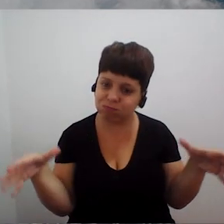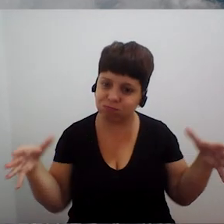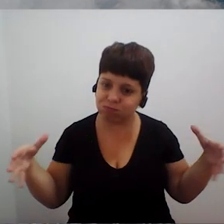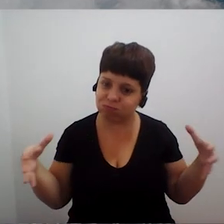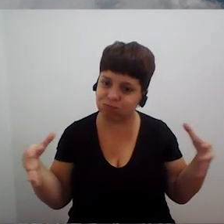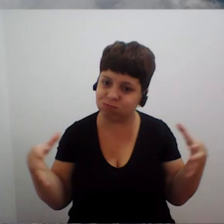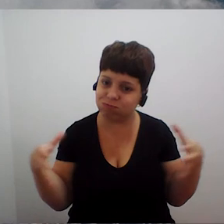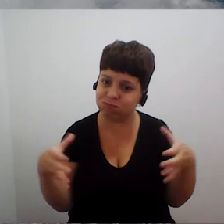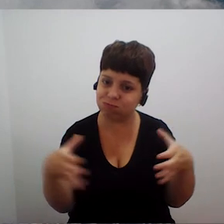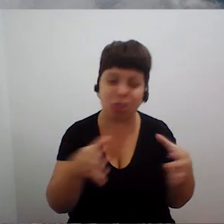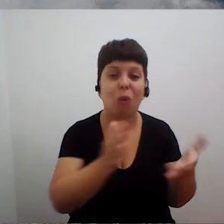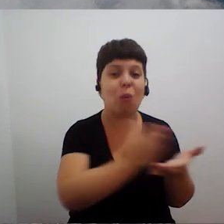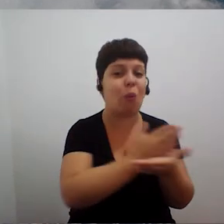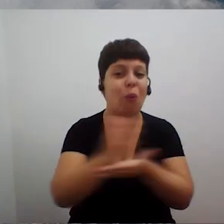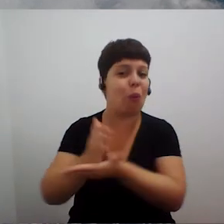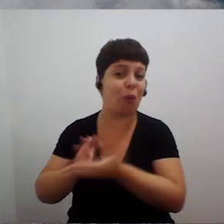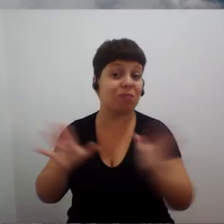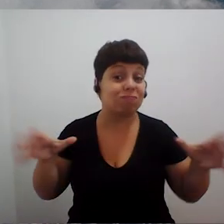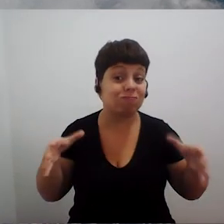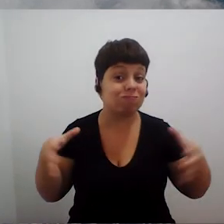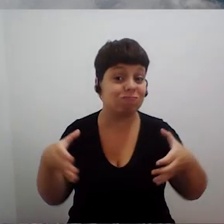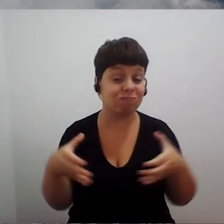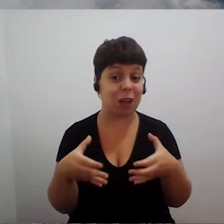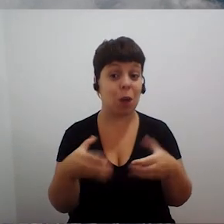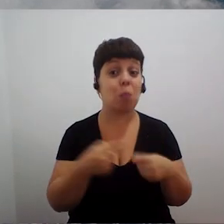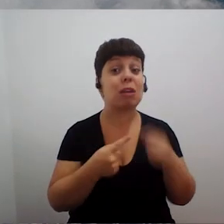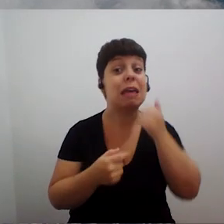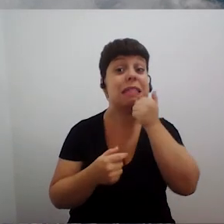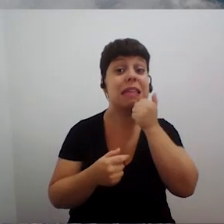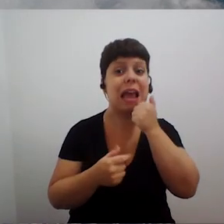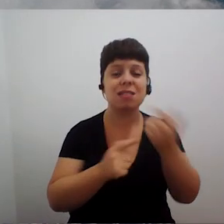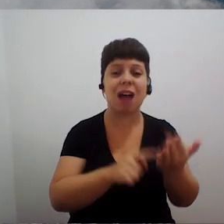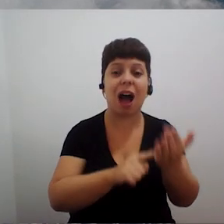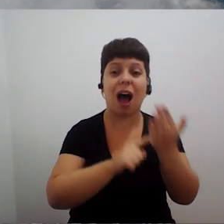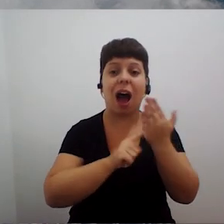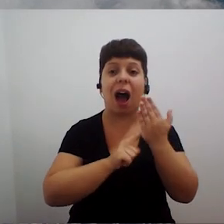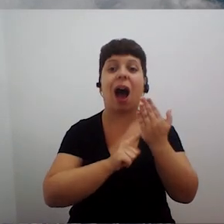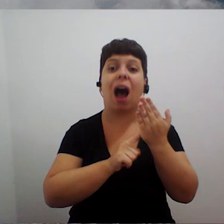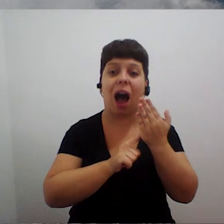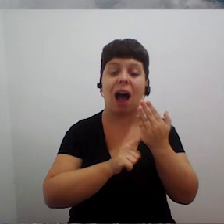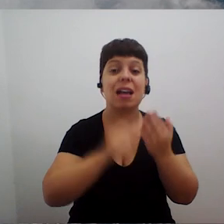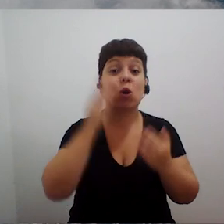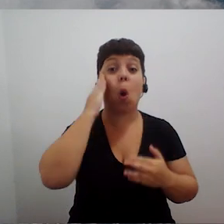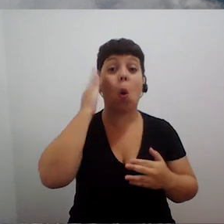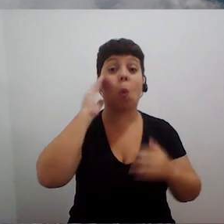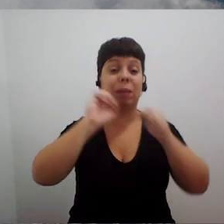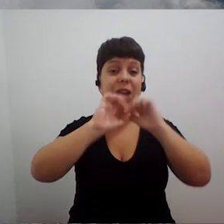Porque a ciência nos ajuda a compreender, pra todos aqueles que tem fé,